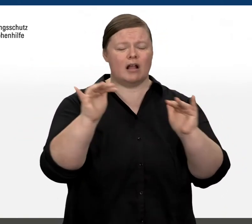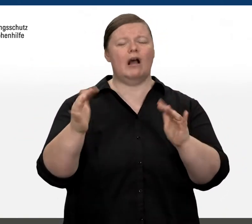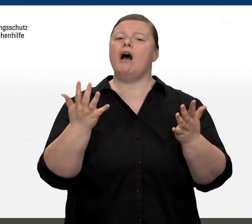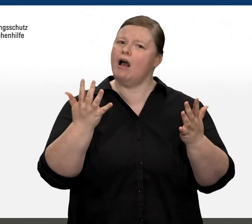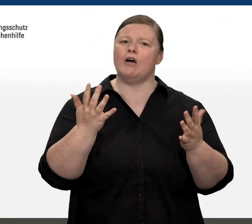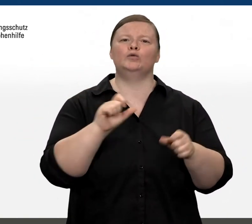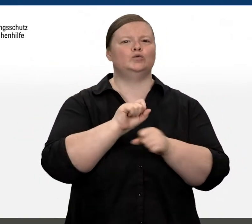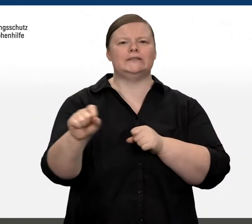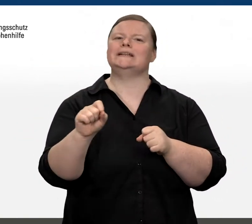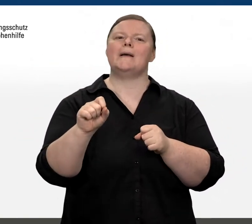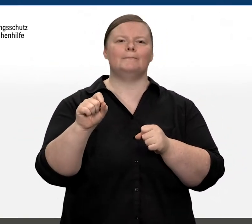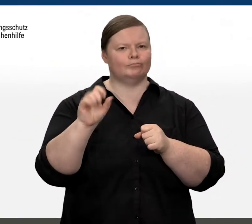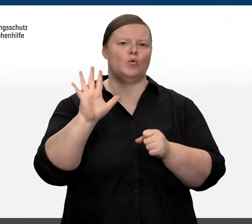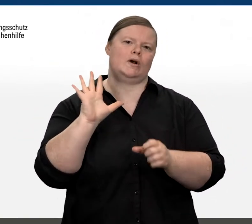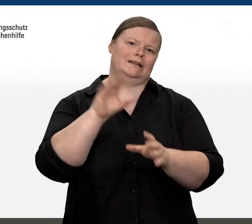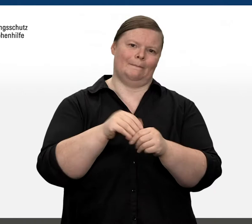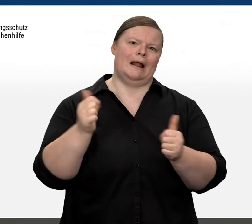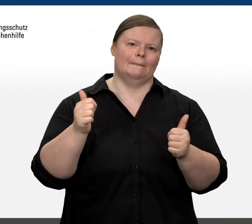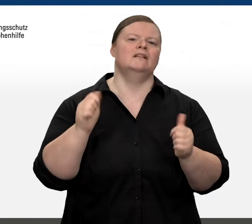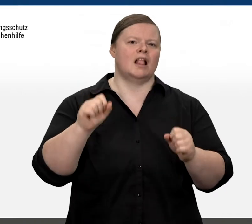auch zu unserem Leben,